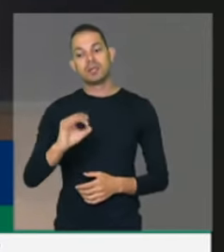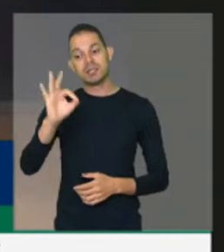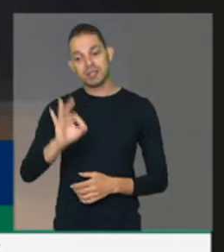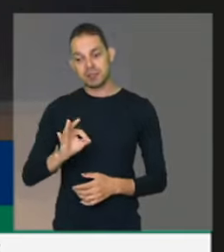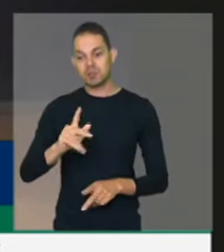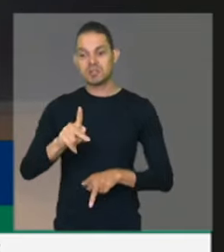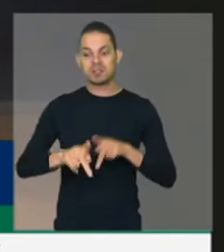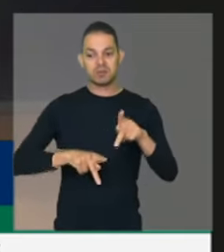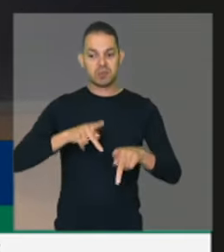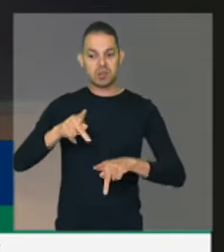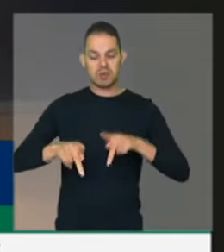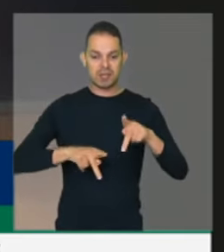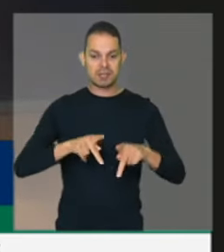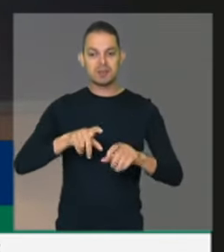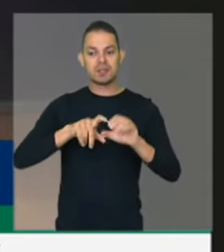E EXCLUSIVAMENTE DO SUS PARA